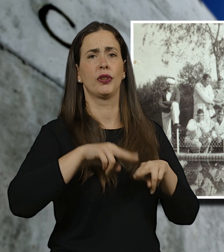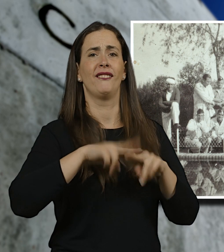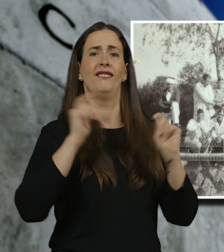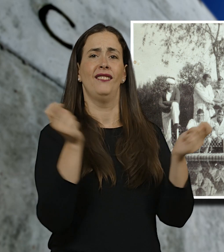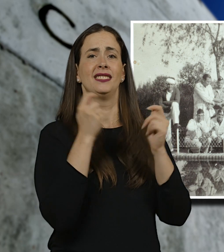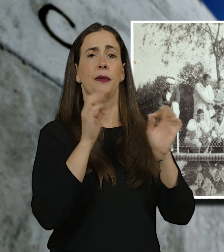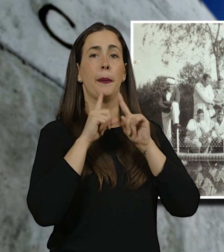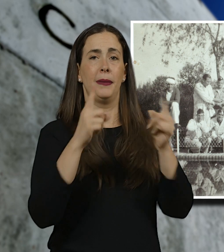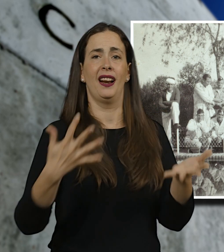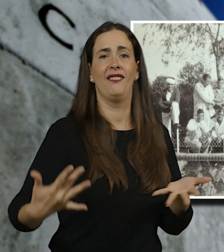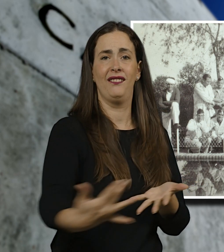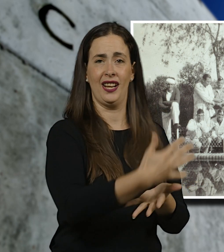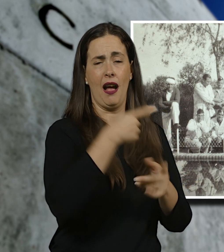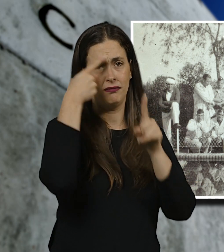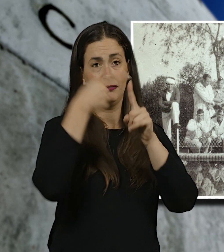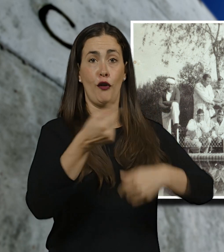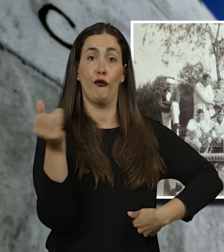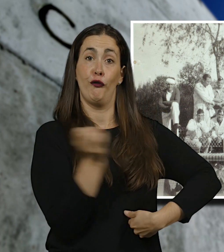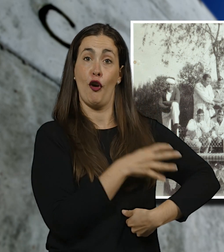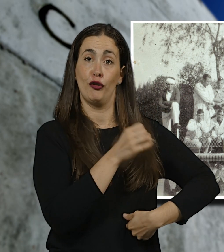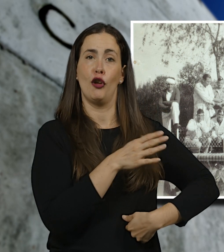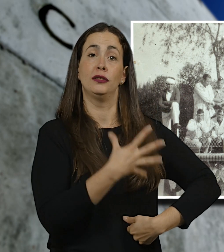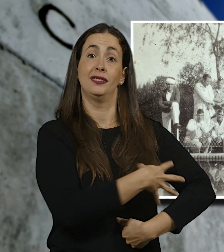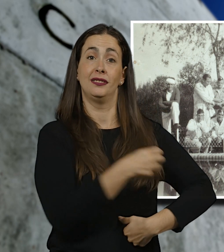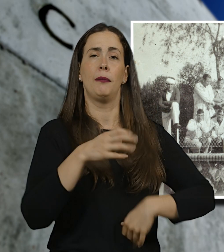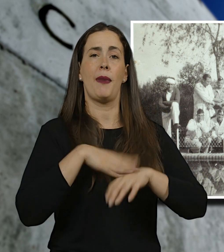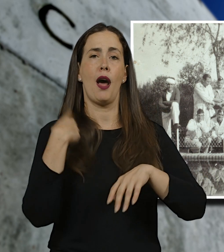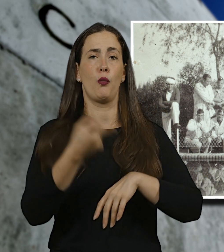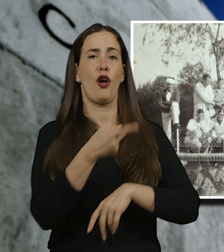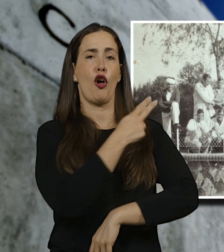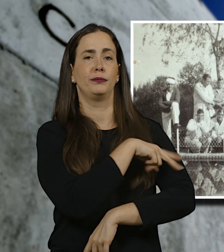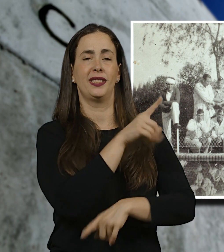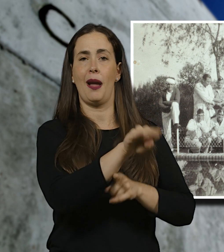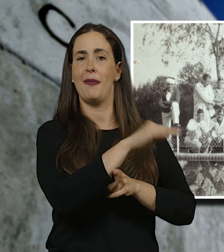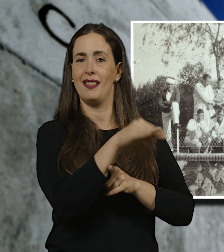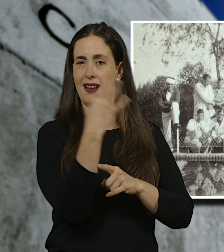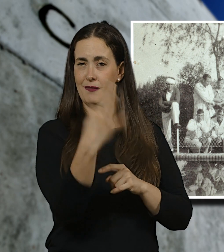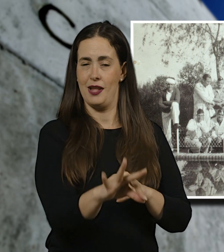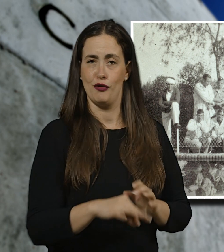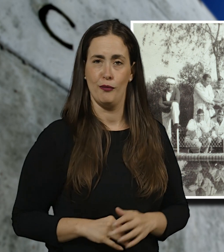per recollir fons per al seu manteniment.